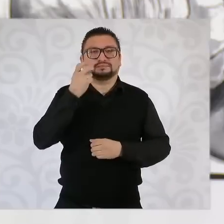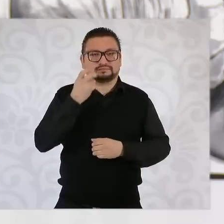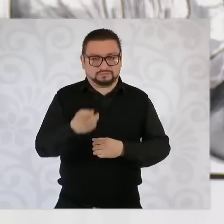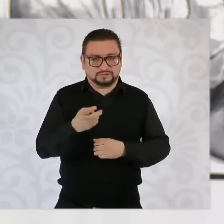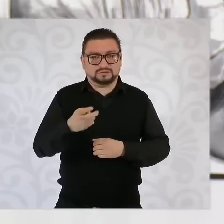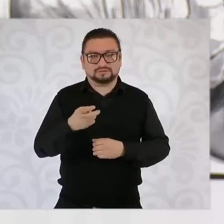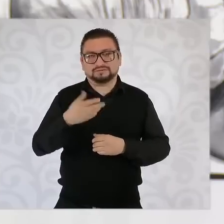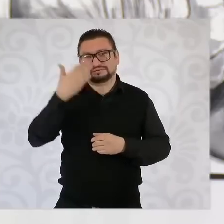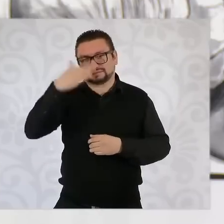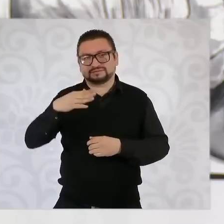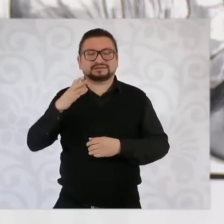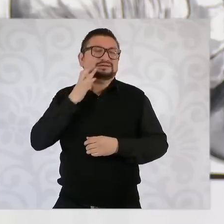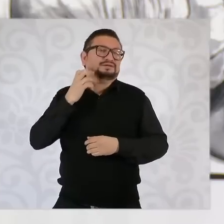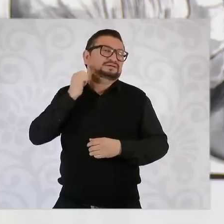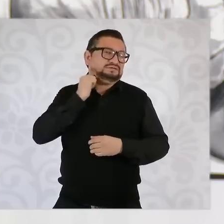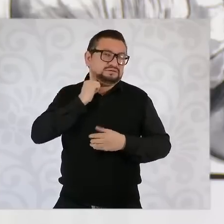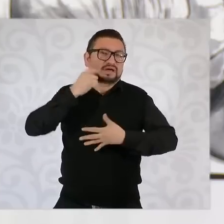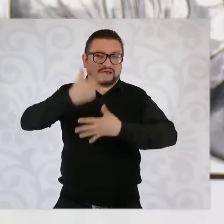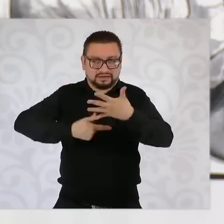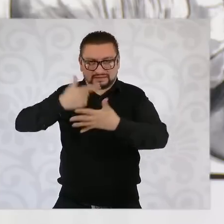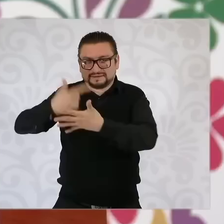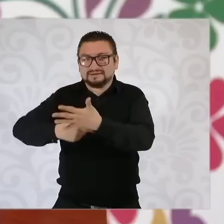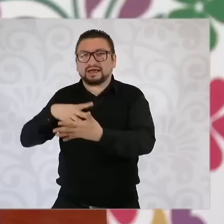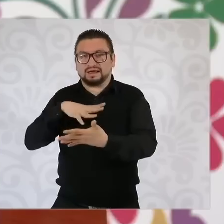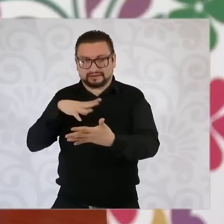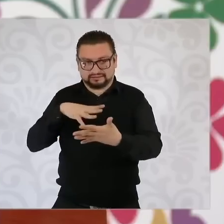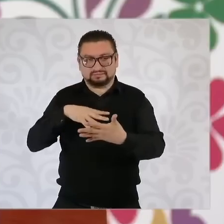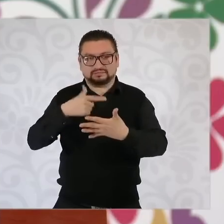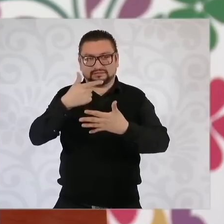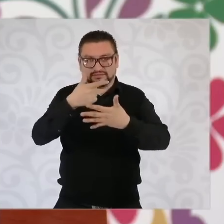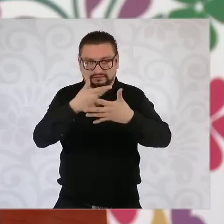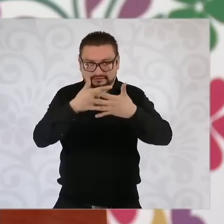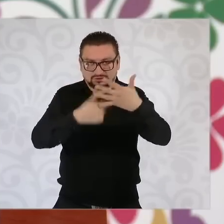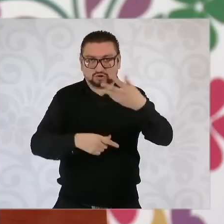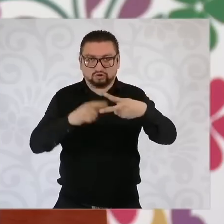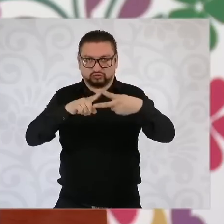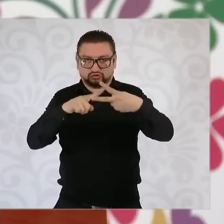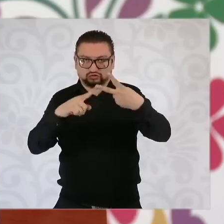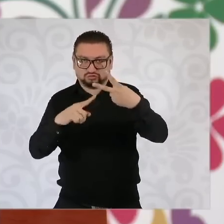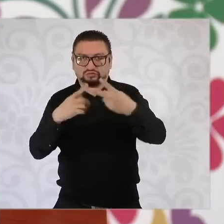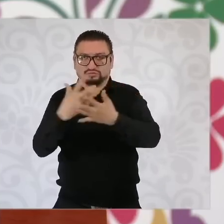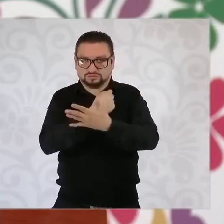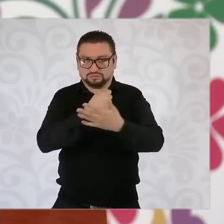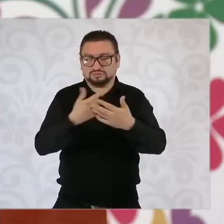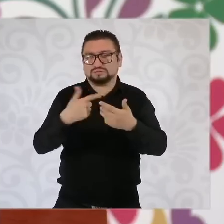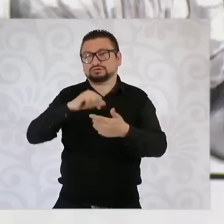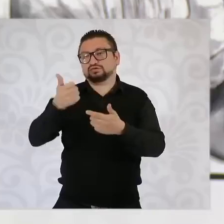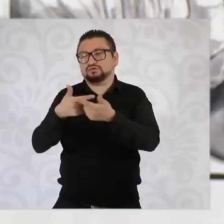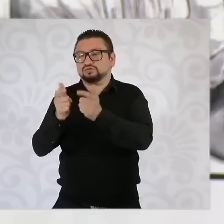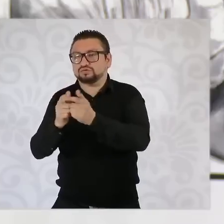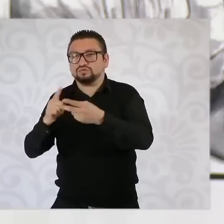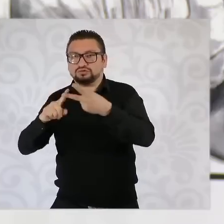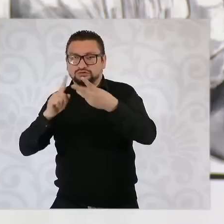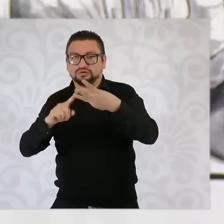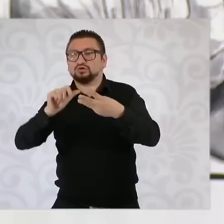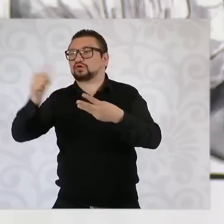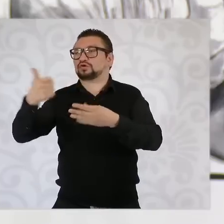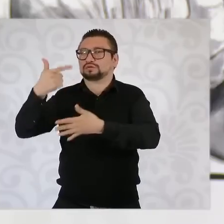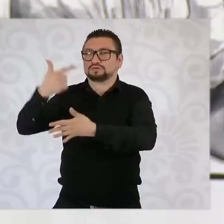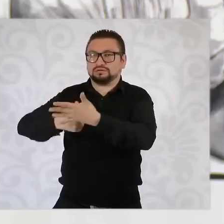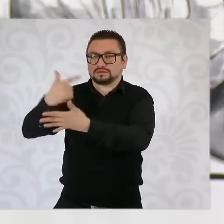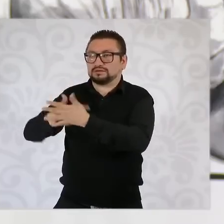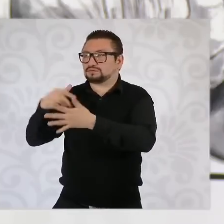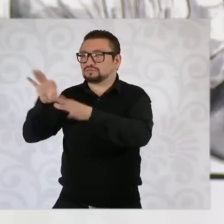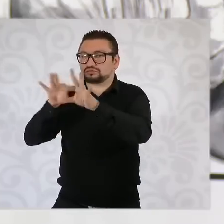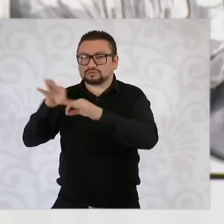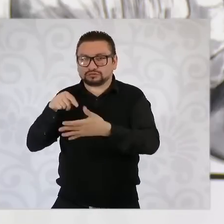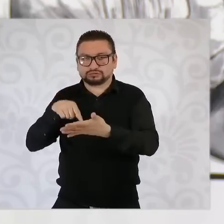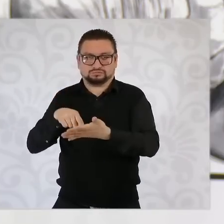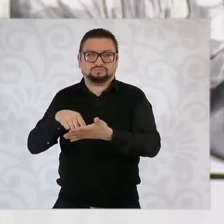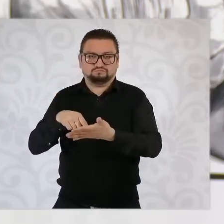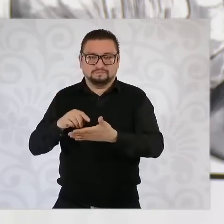el senado hay una lista entonces hay los dos que ganan la primera minoría y de plurinominales en el